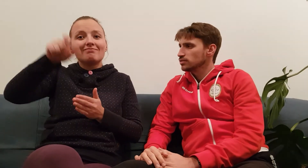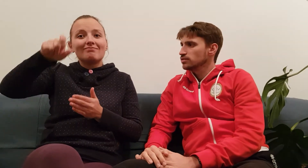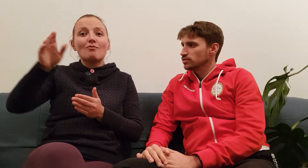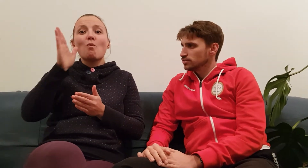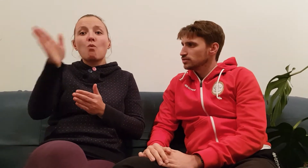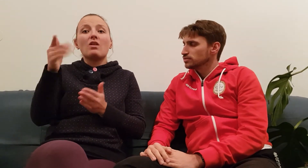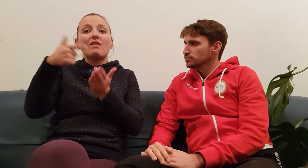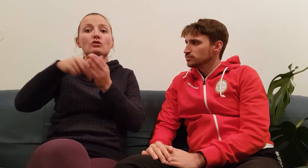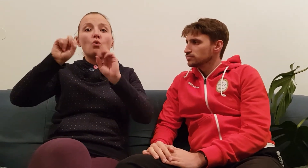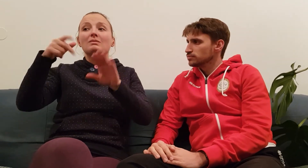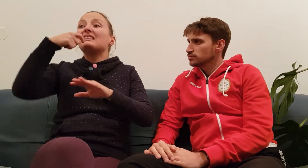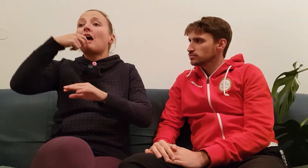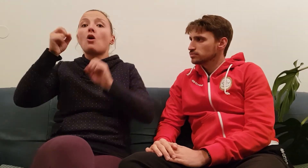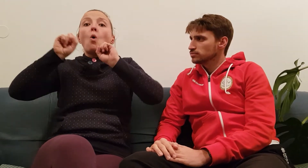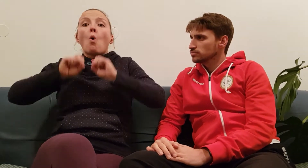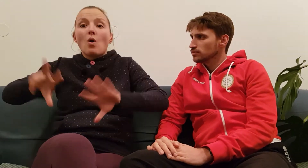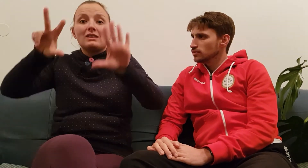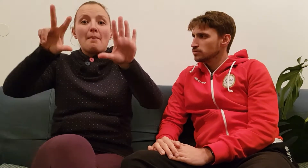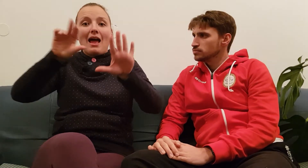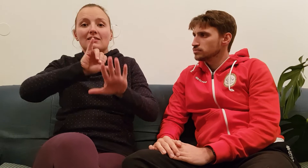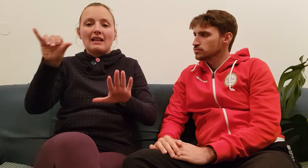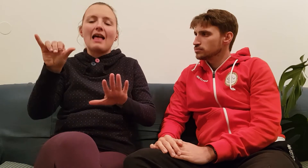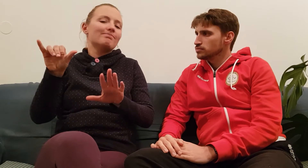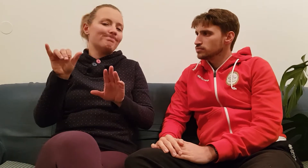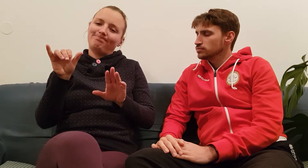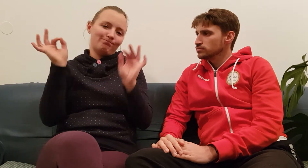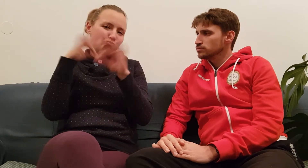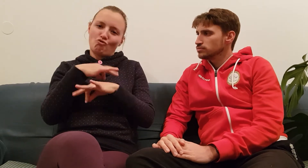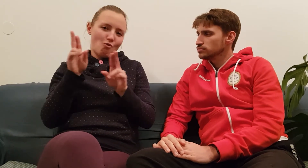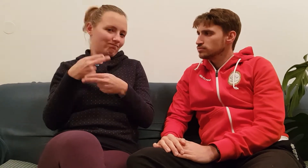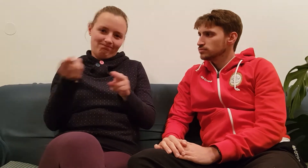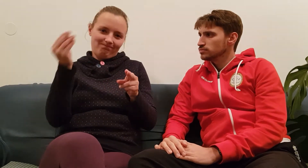Tisti pa, ki bo v letu 2018 star 18 let, žal ne more.